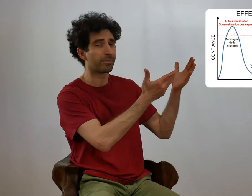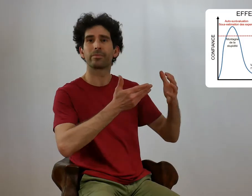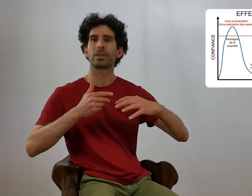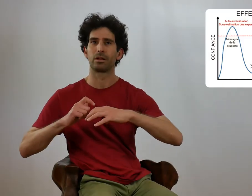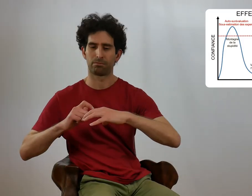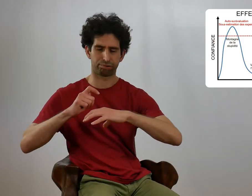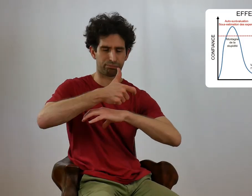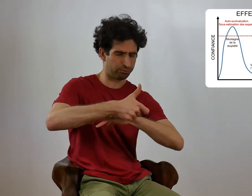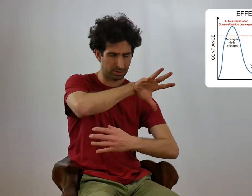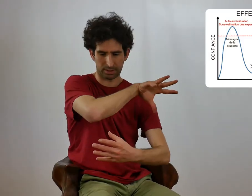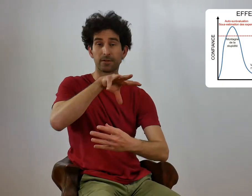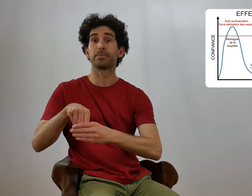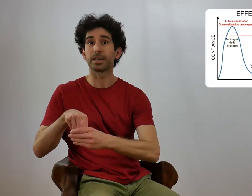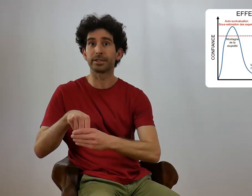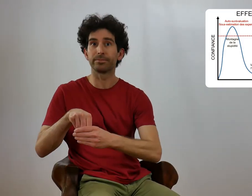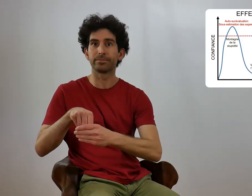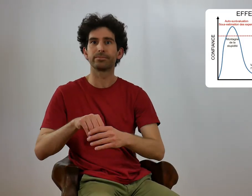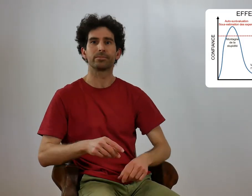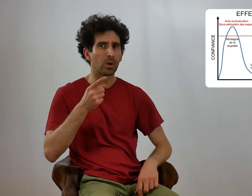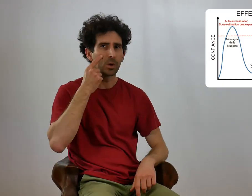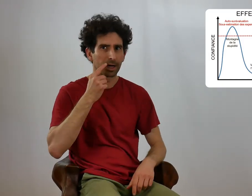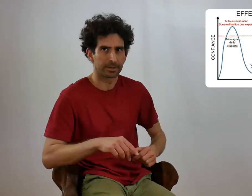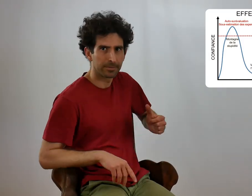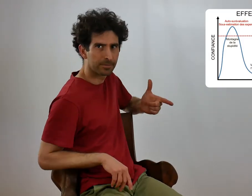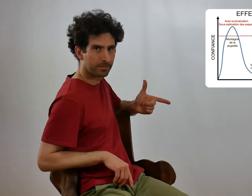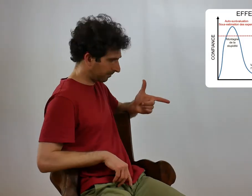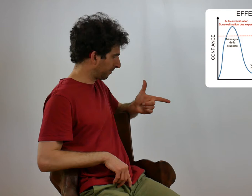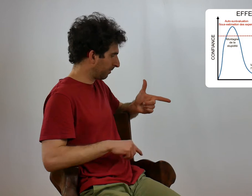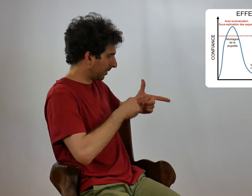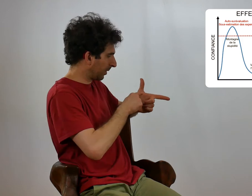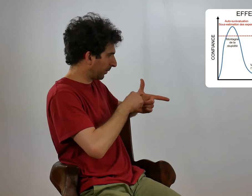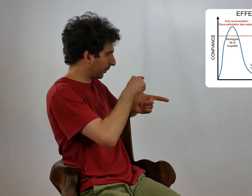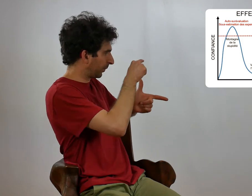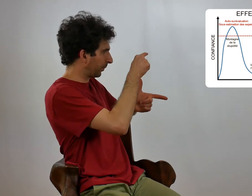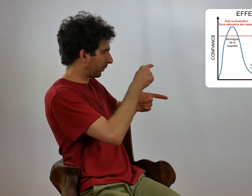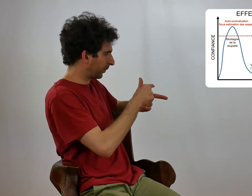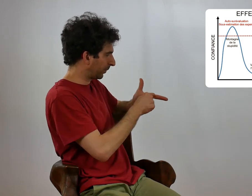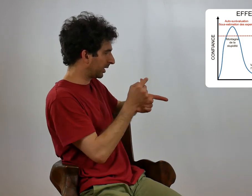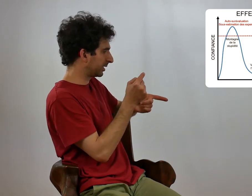L'effet Dunning-Kruger fait partie des biais cognitifs. Regarde, il y a une courbe